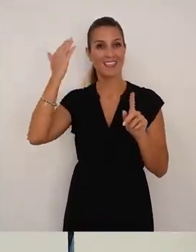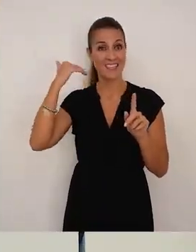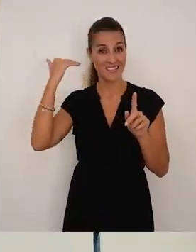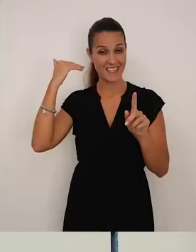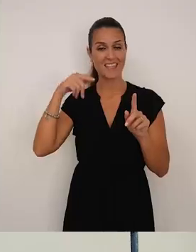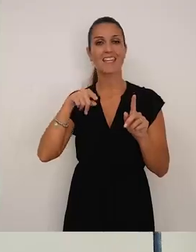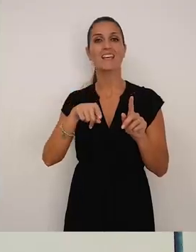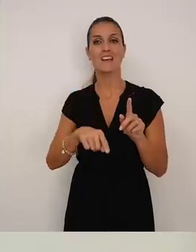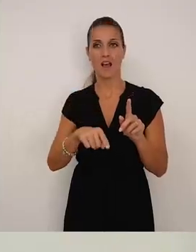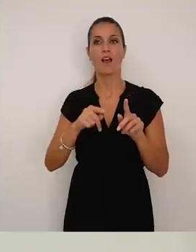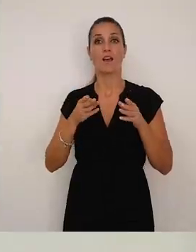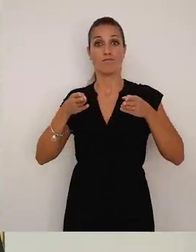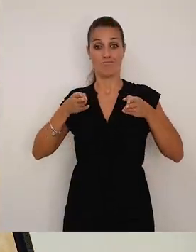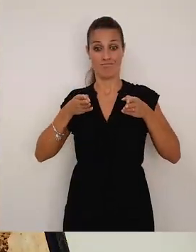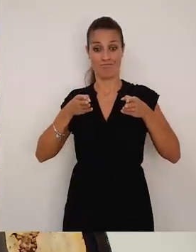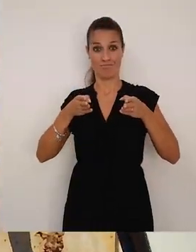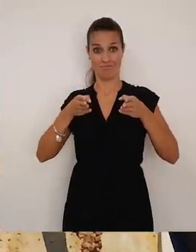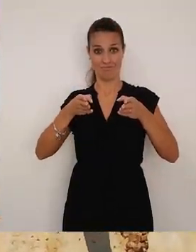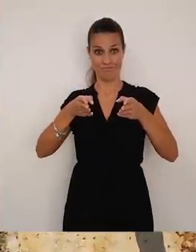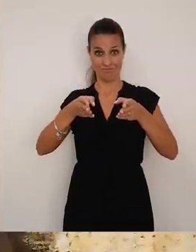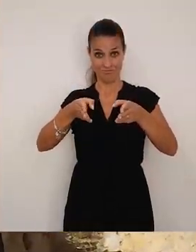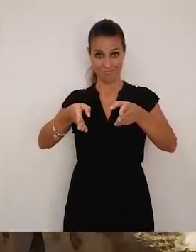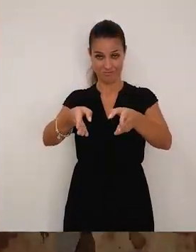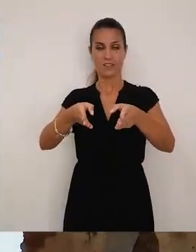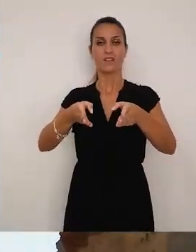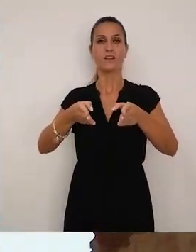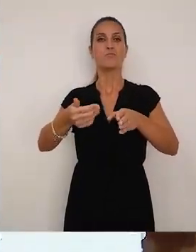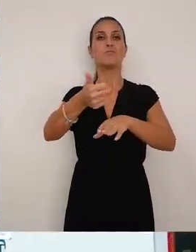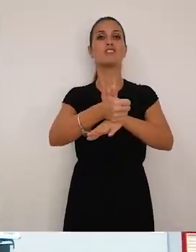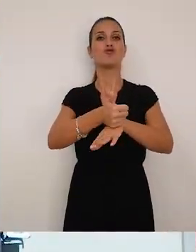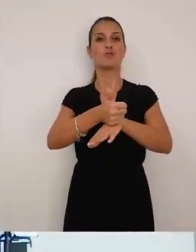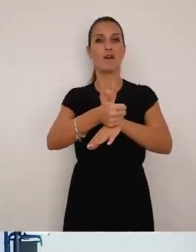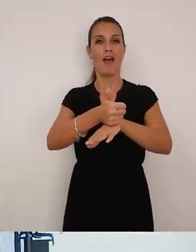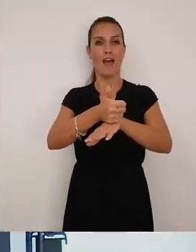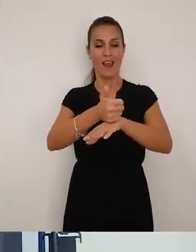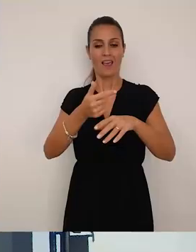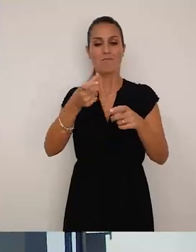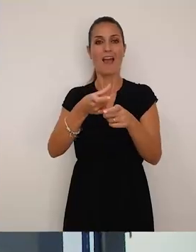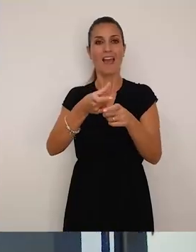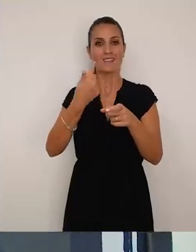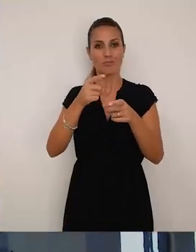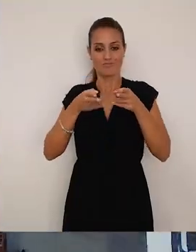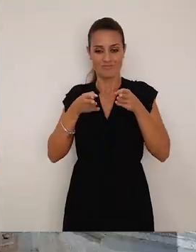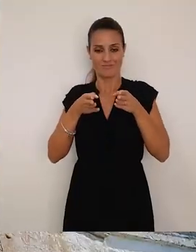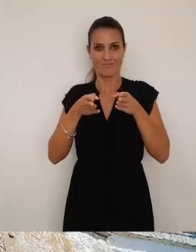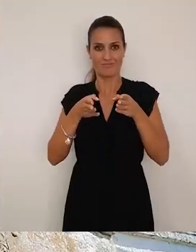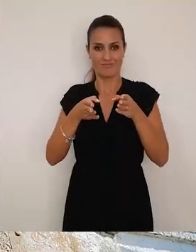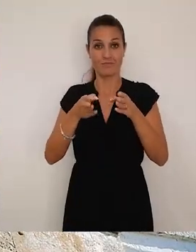porta cittadina, posizionata in asse con la via principale che attraversa il borgo.